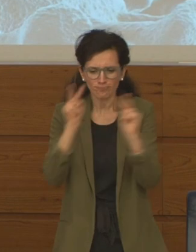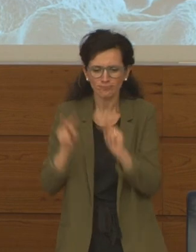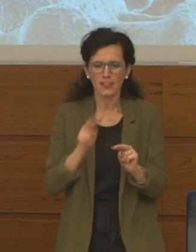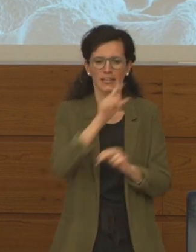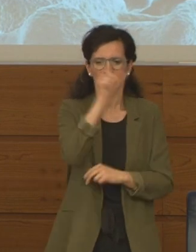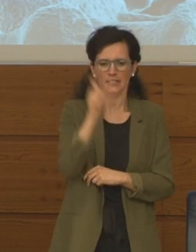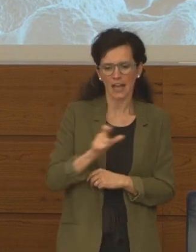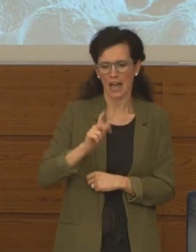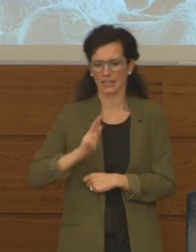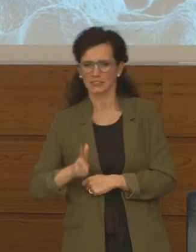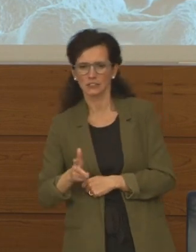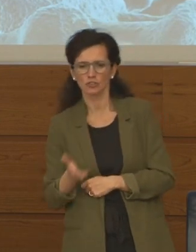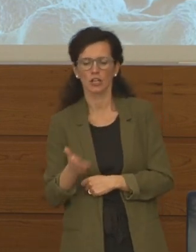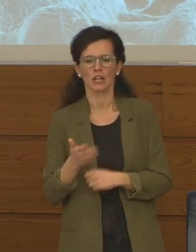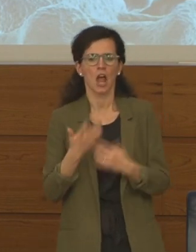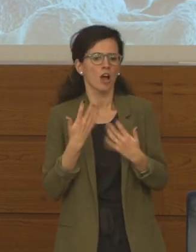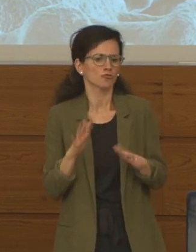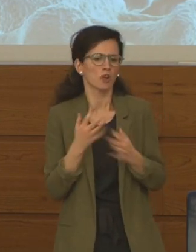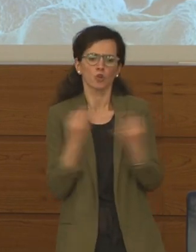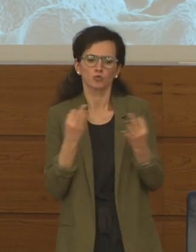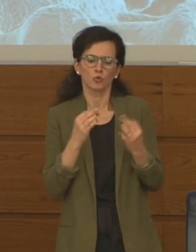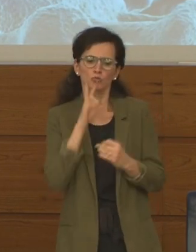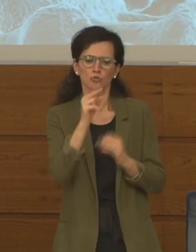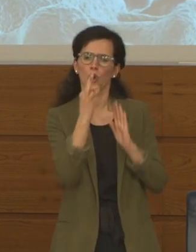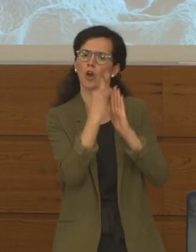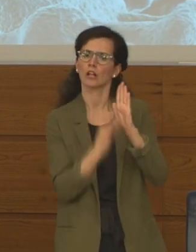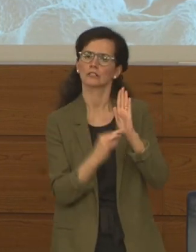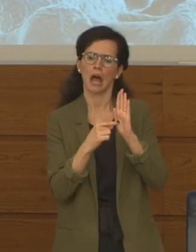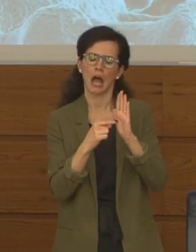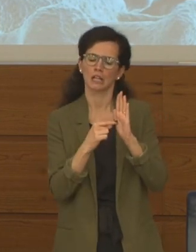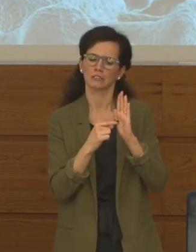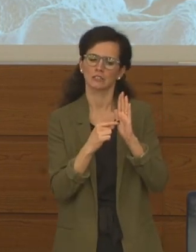giustamente diceva sono tutti dati, quasi tutto è riconducibile